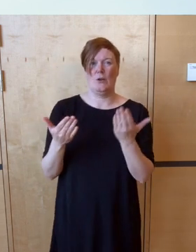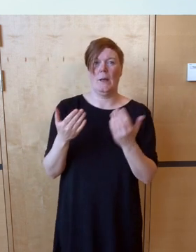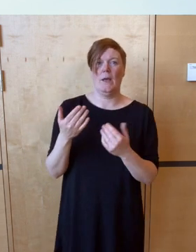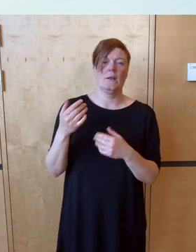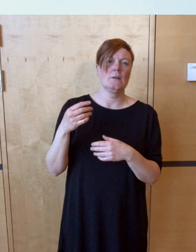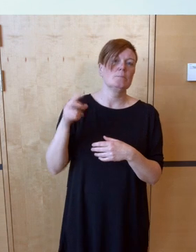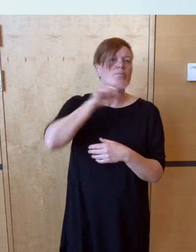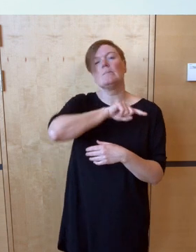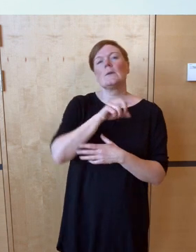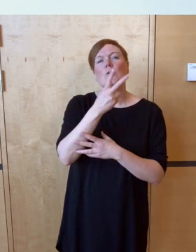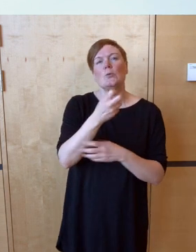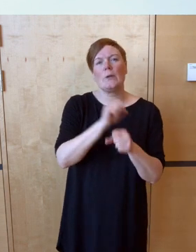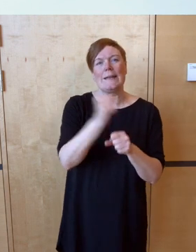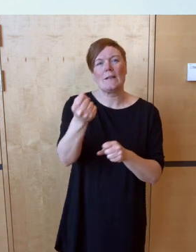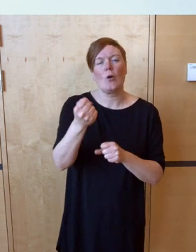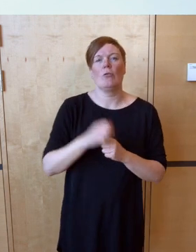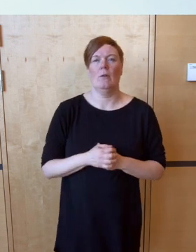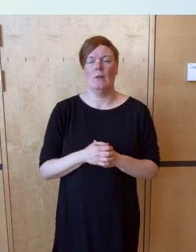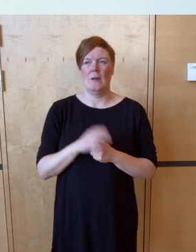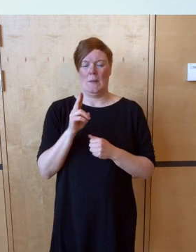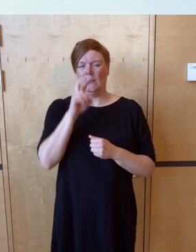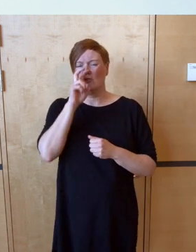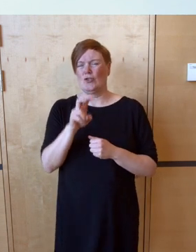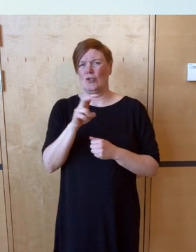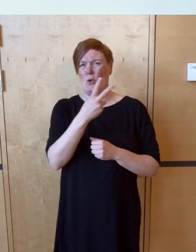Det här var ett väldigt speciellt år Där man